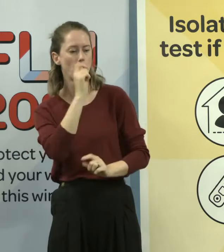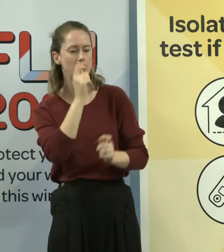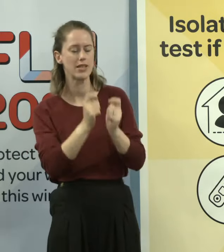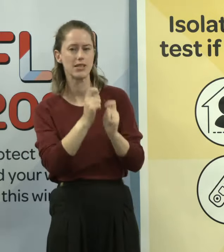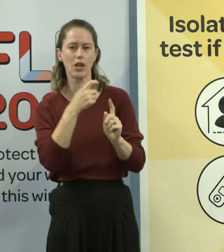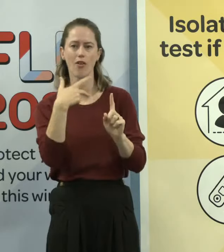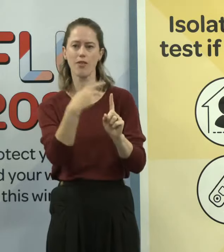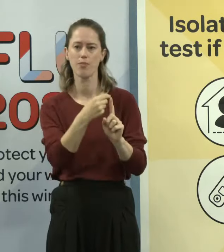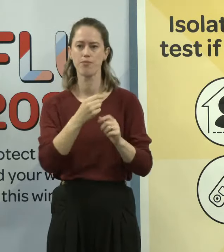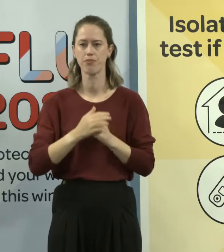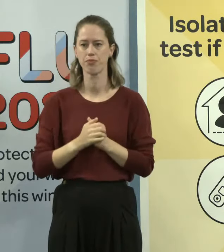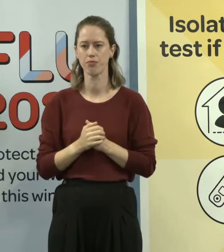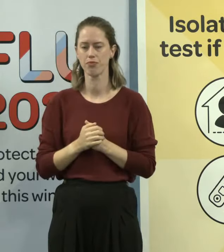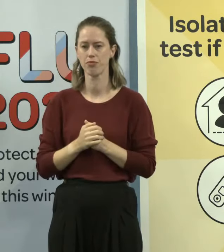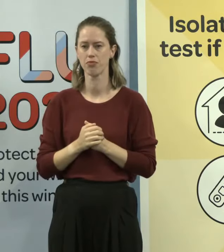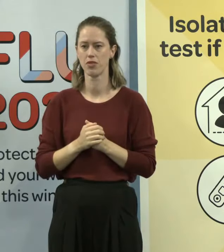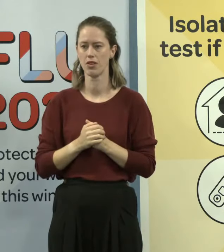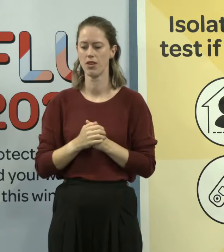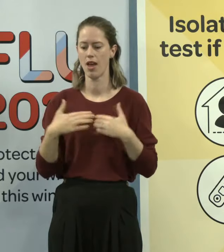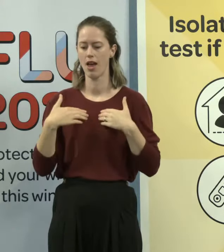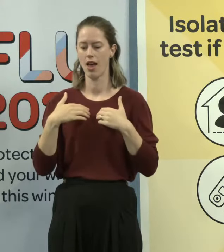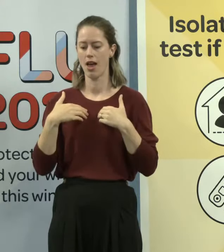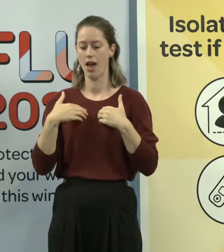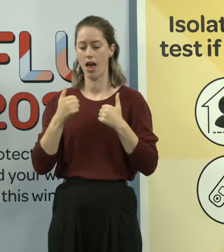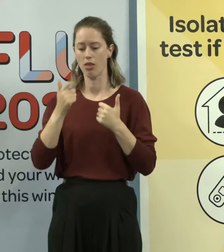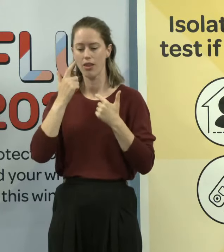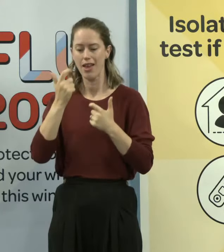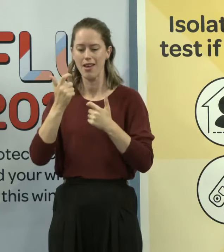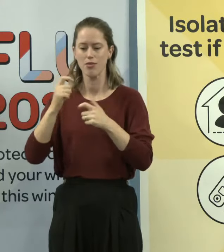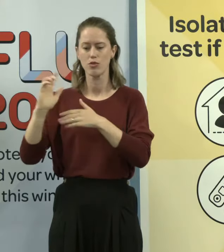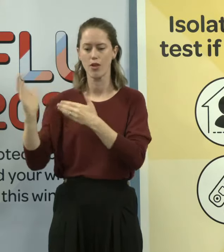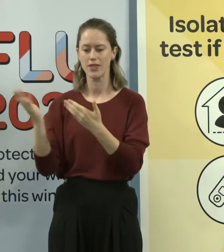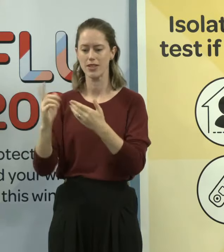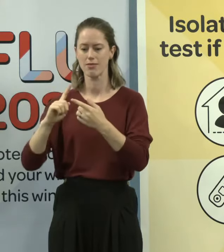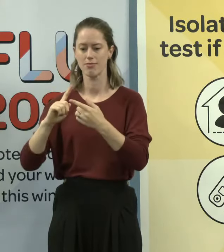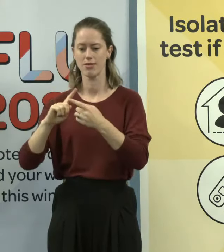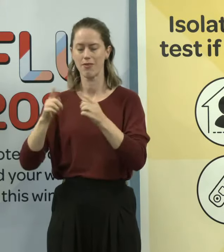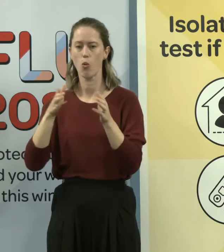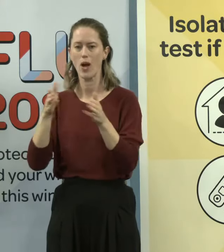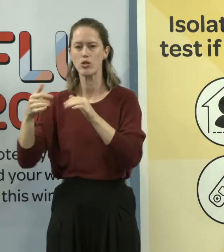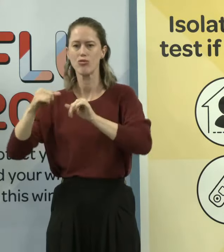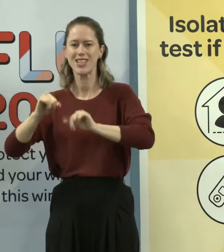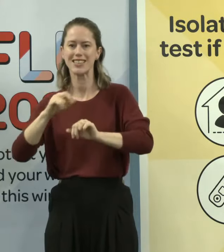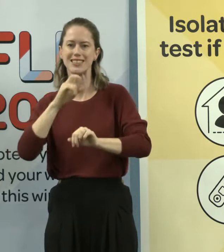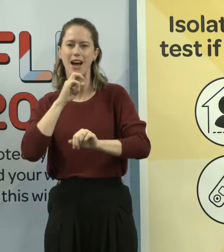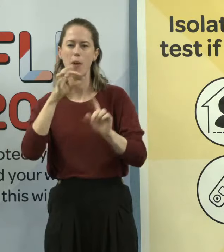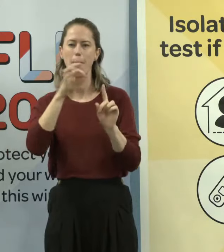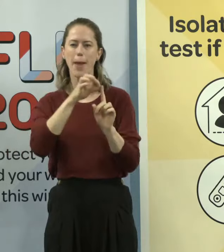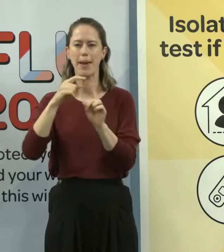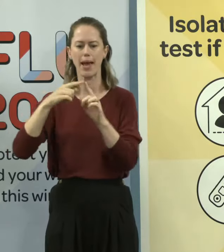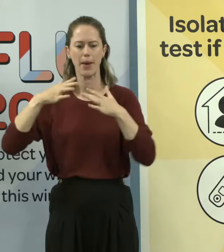whakaturia e matou etahi pokap